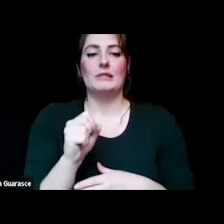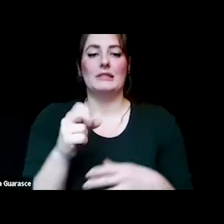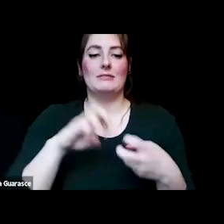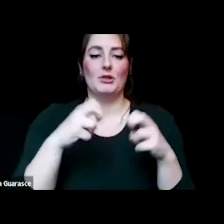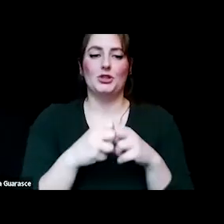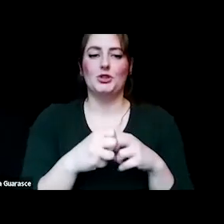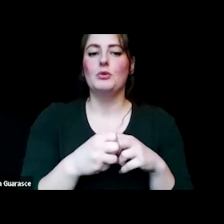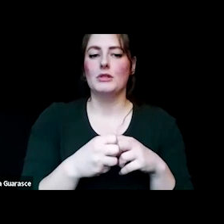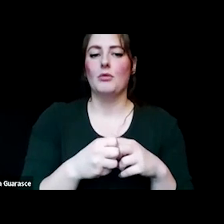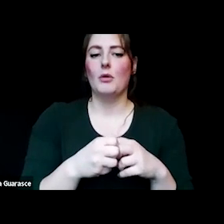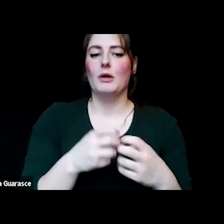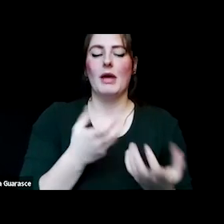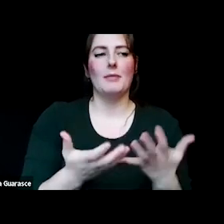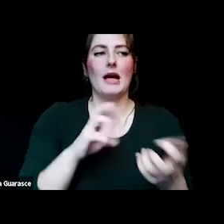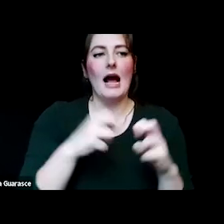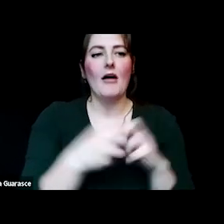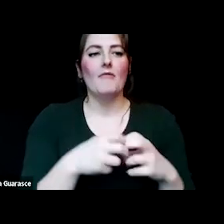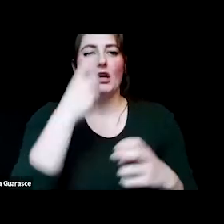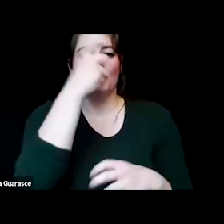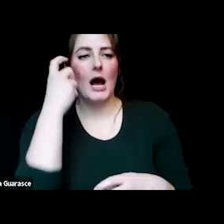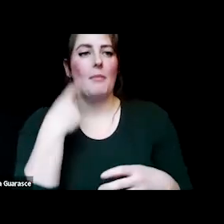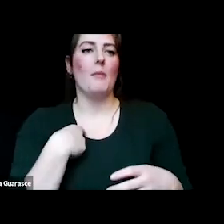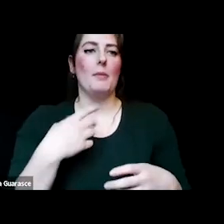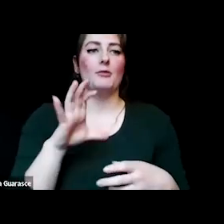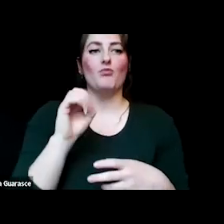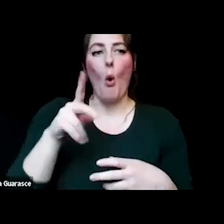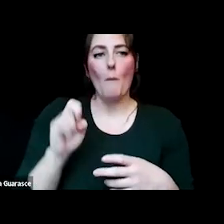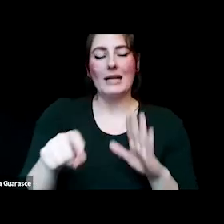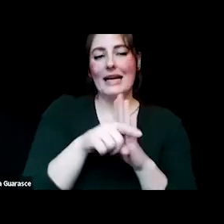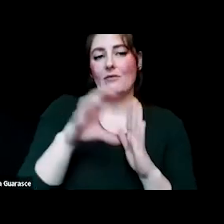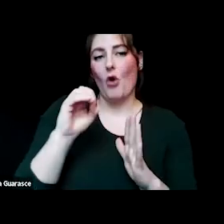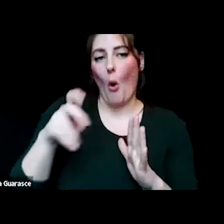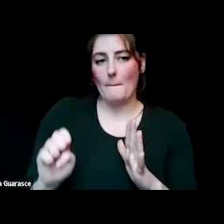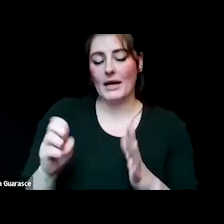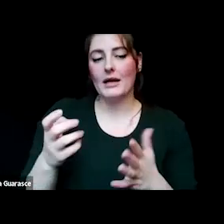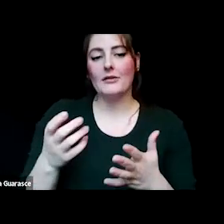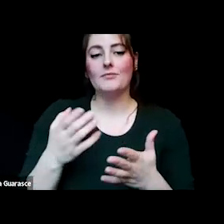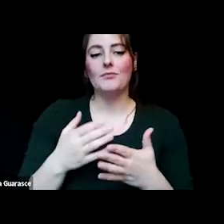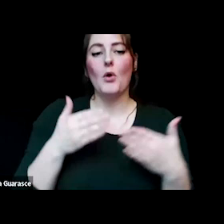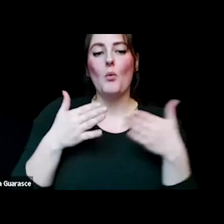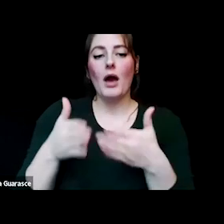por un trauma complejo, mecanismos de afrontamiento negativos o experiencias de vida adversas, aún hay mucho miedo